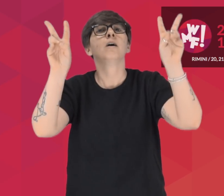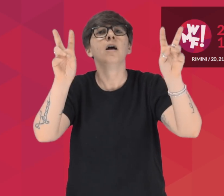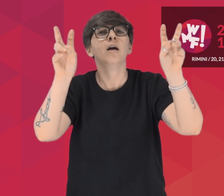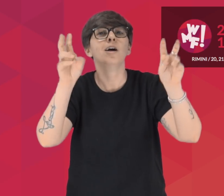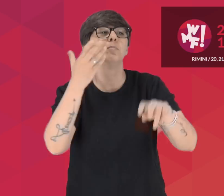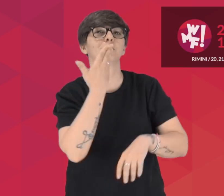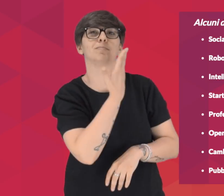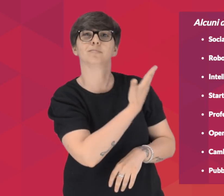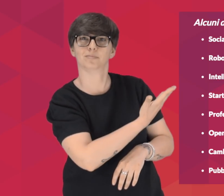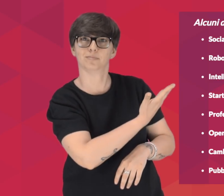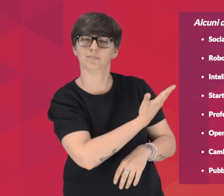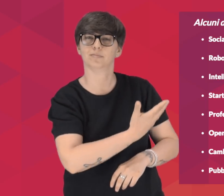verranno trattati numerosi temi come: